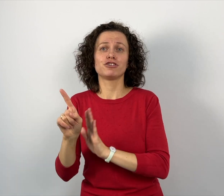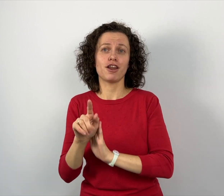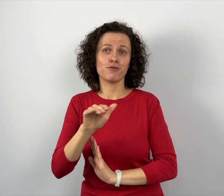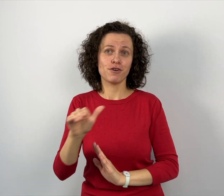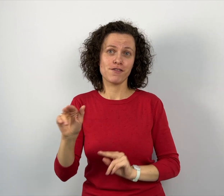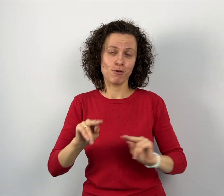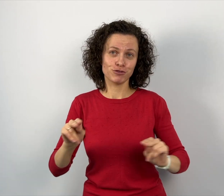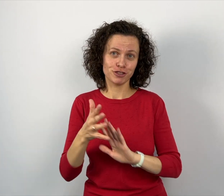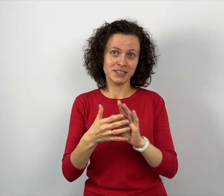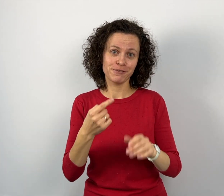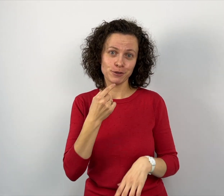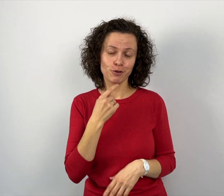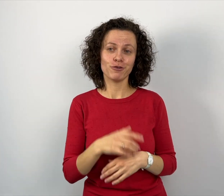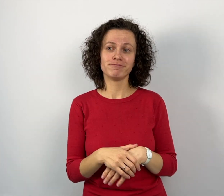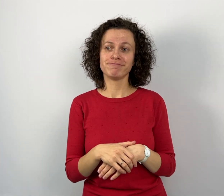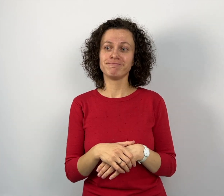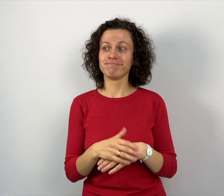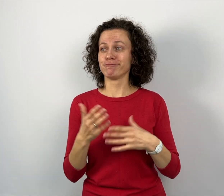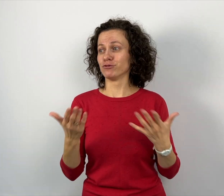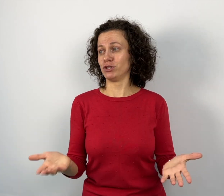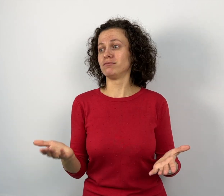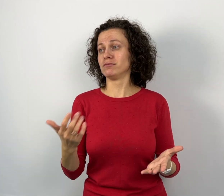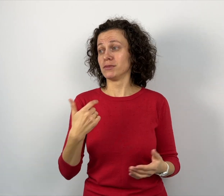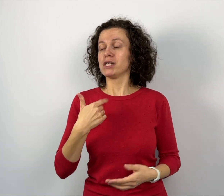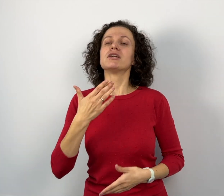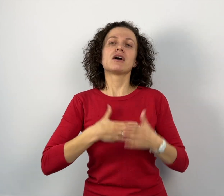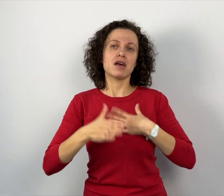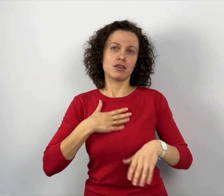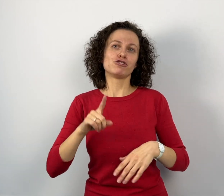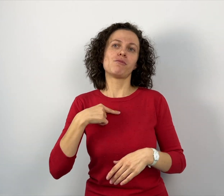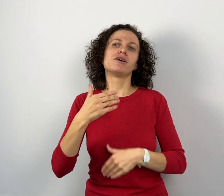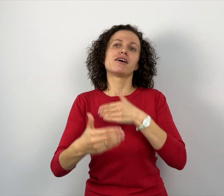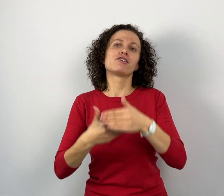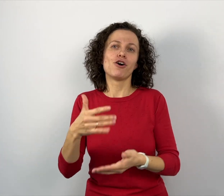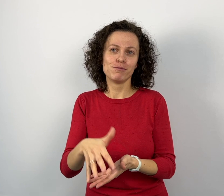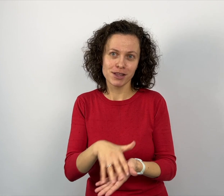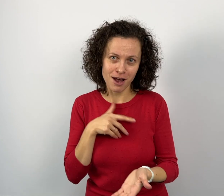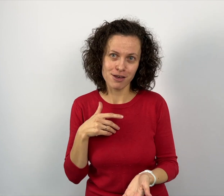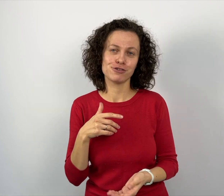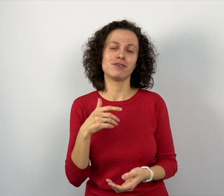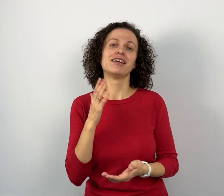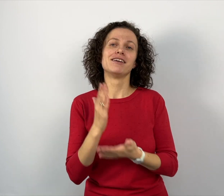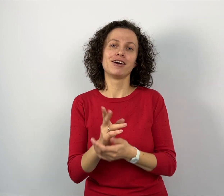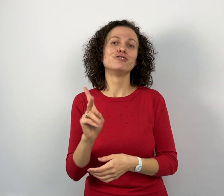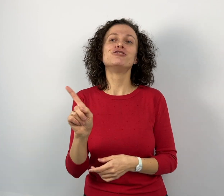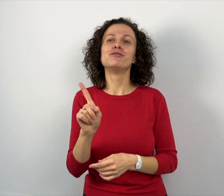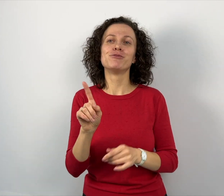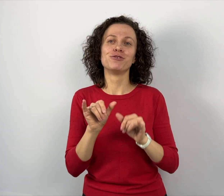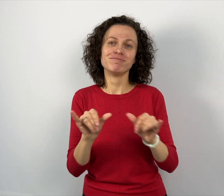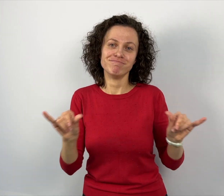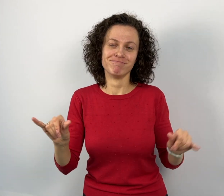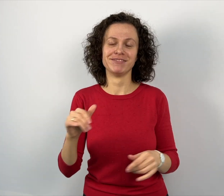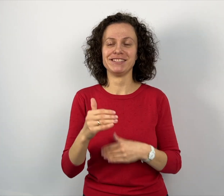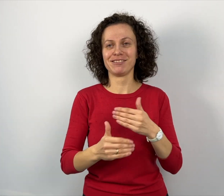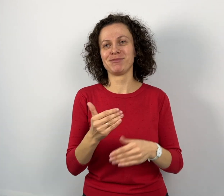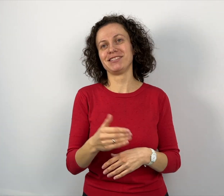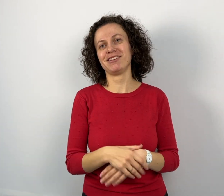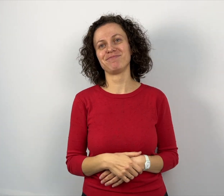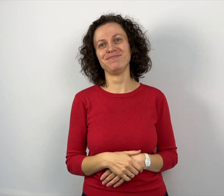на начальный уровень обучения жестовому языку. Мы рады, что двигаемся дальше, что есть к чему стремиться.